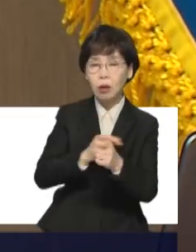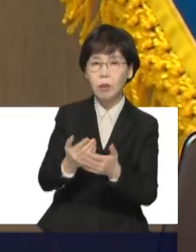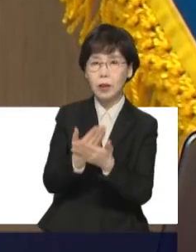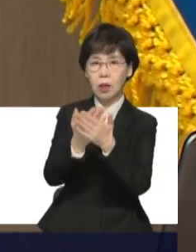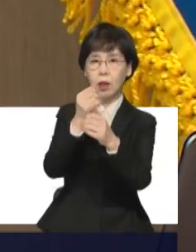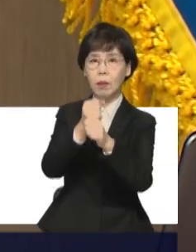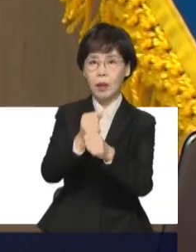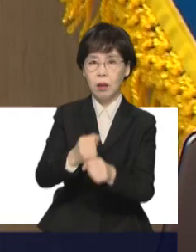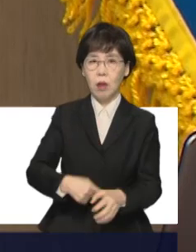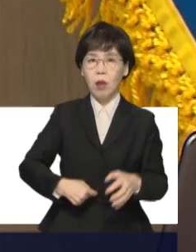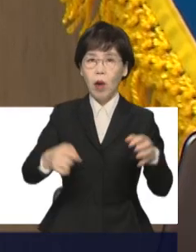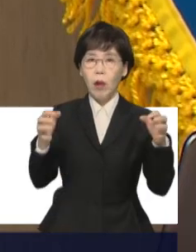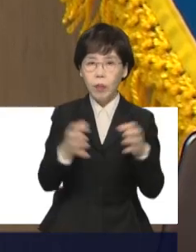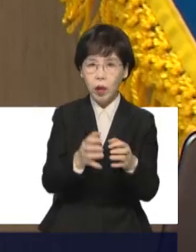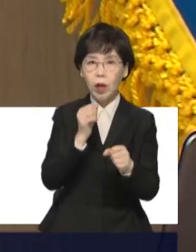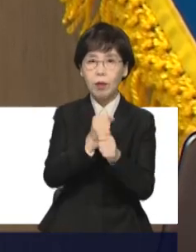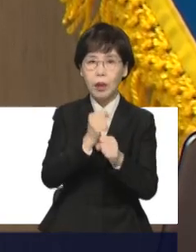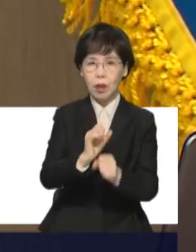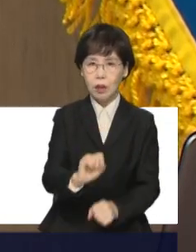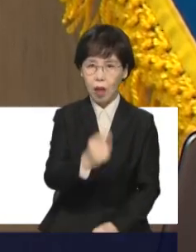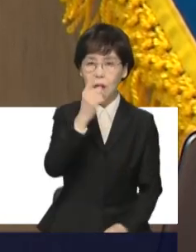증진하고 협력을 강화하는 계기가 될 것입니다.